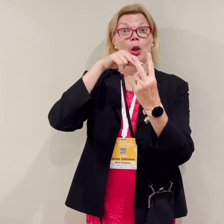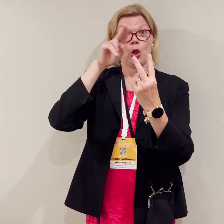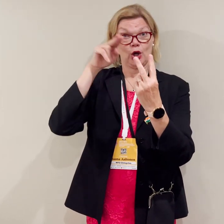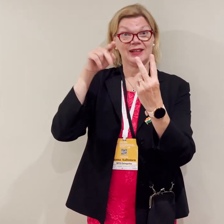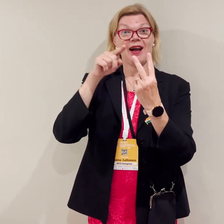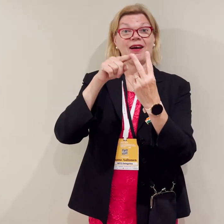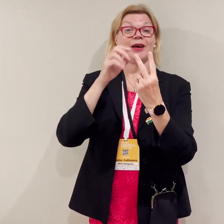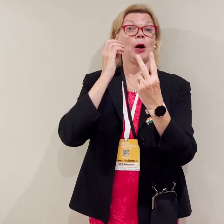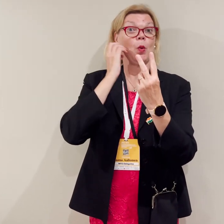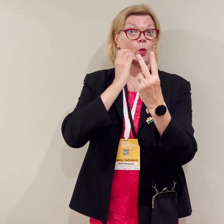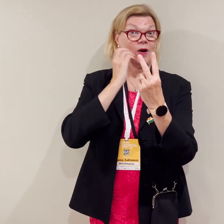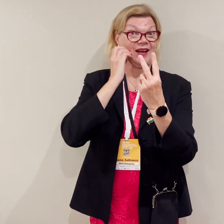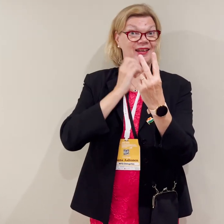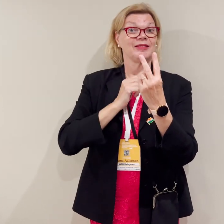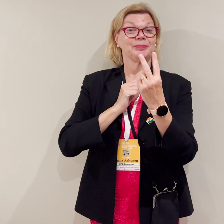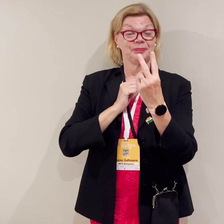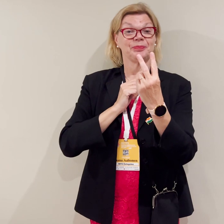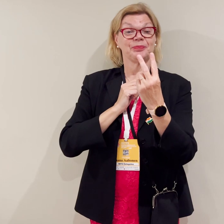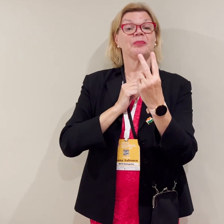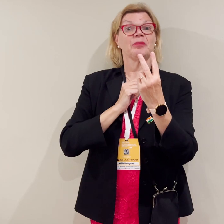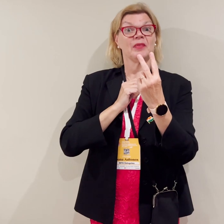Norja ja Yhdistyneet arabiemiirikunnat (UAE).